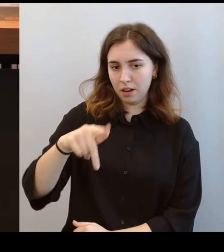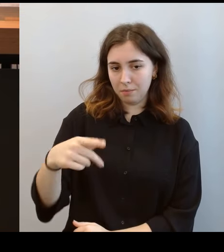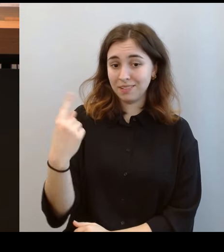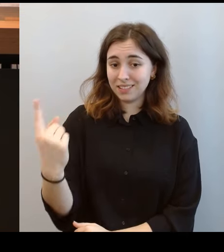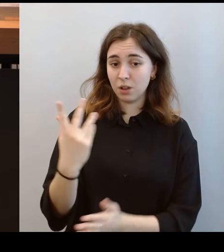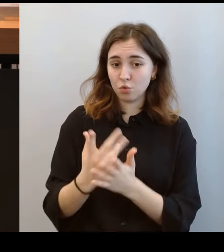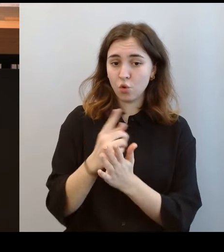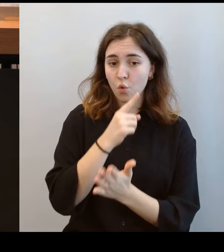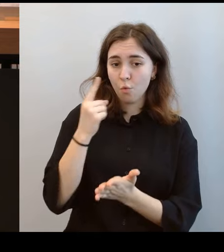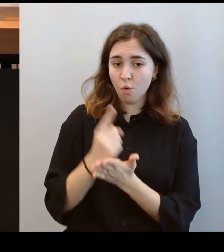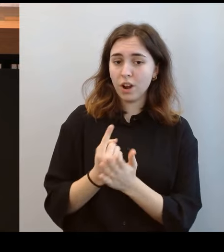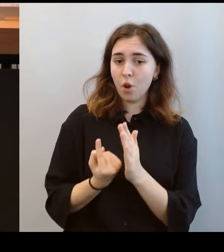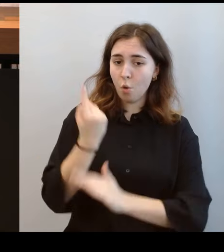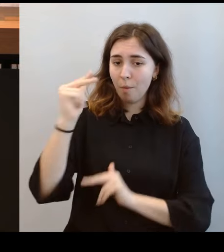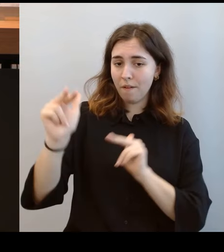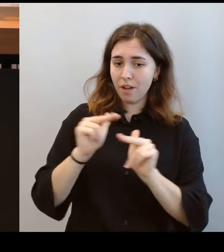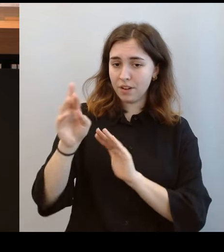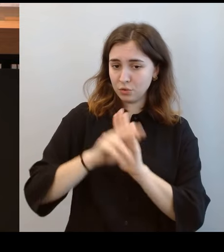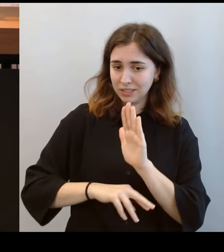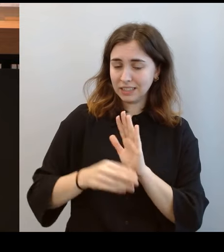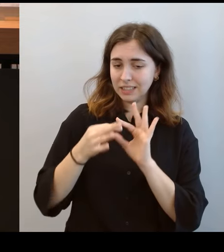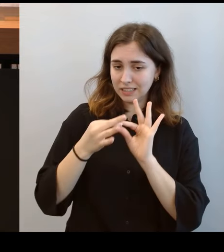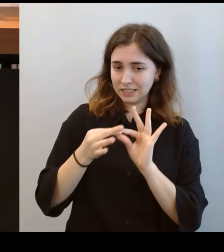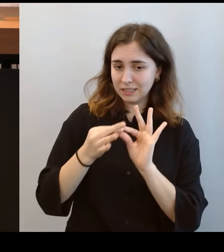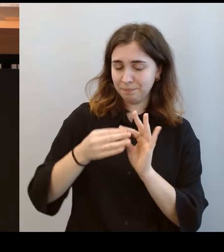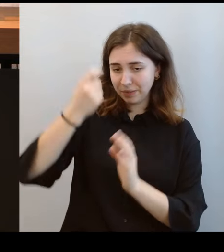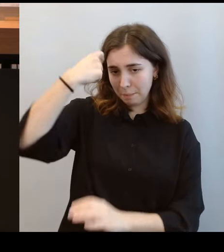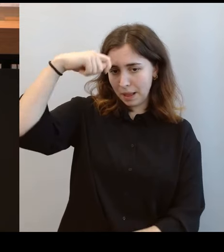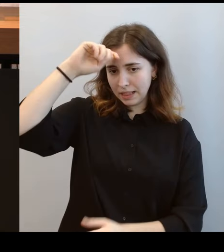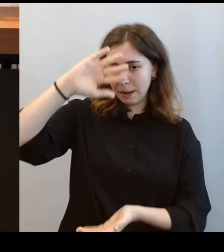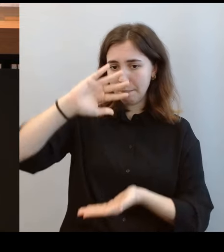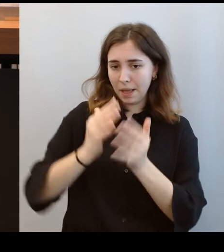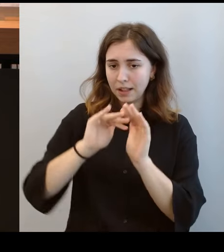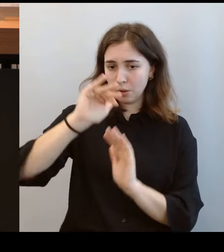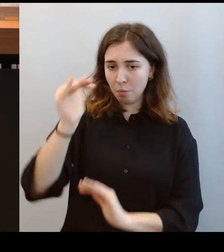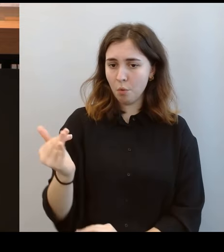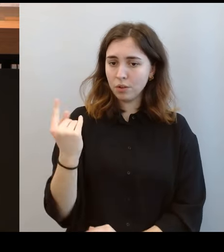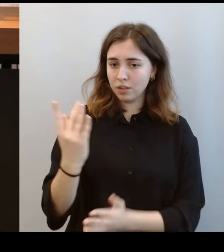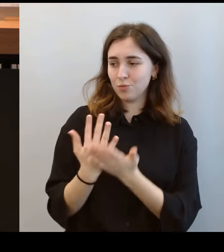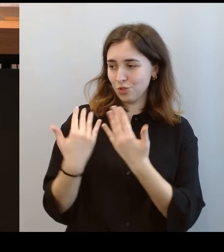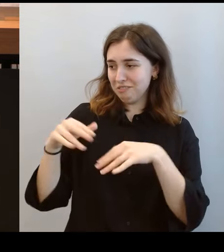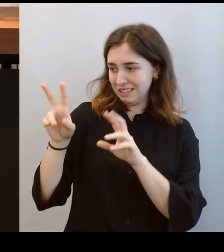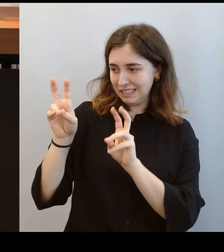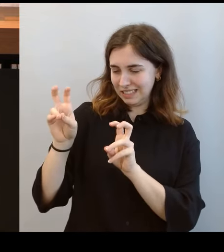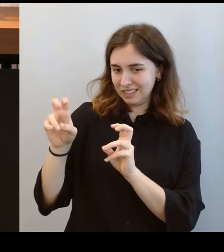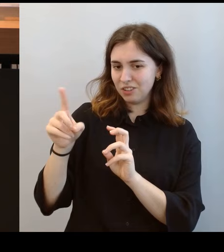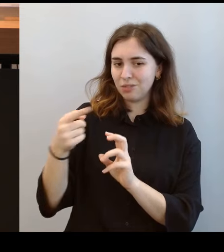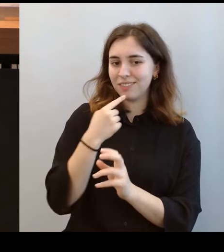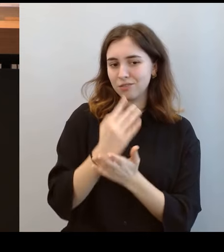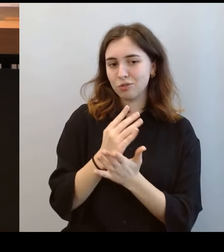Berlin Brandenburg zitiert und Sie haben jetzt bemängelt, dass die Vorgangsnummer nicht da ist. Aber Sie können das